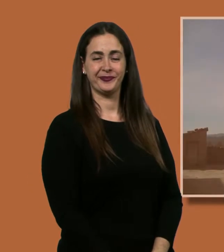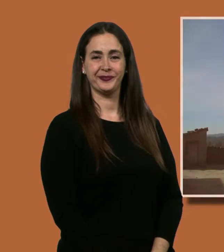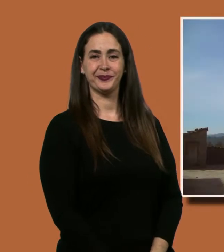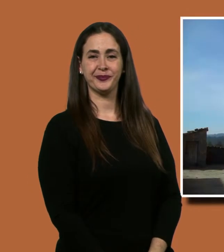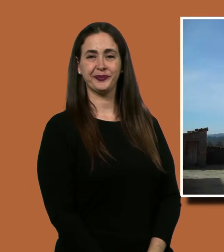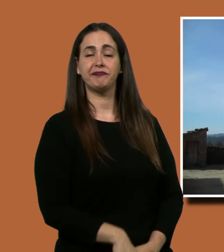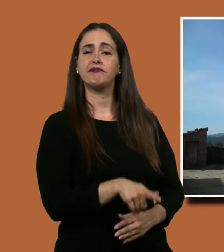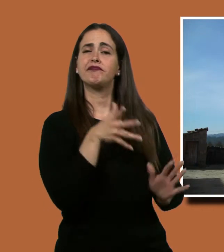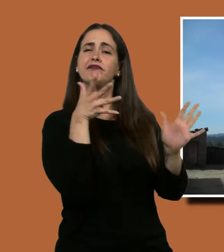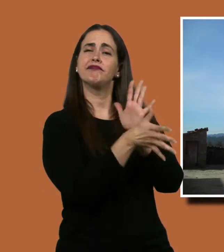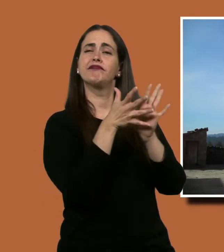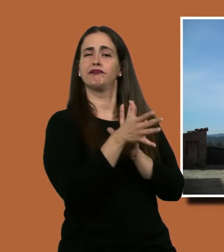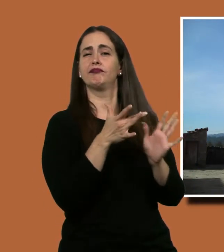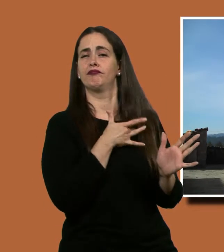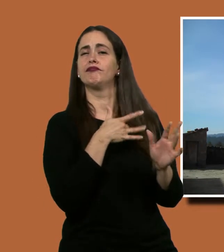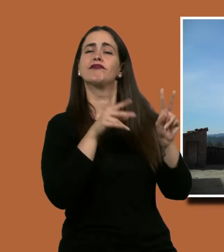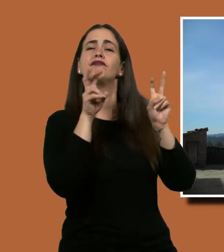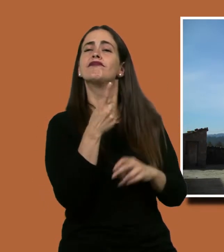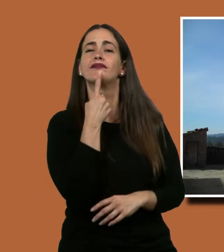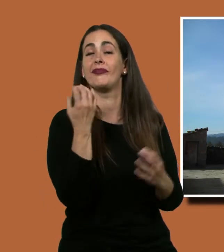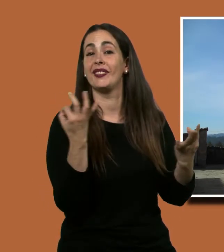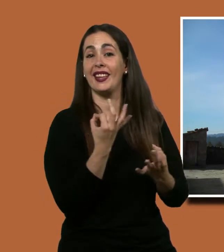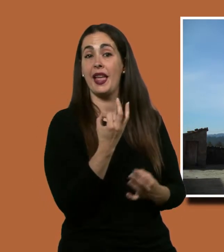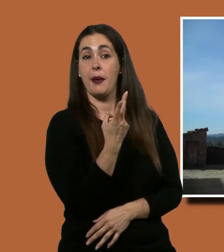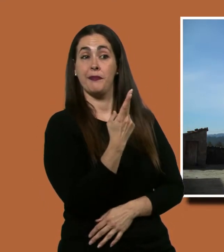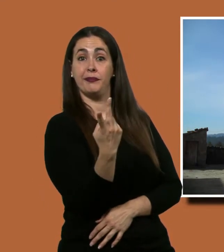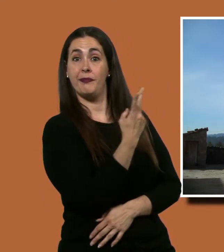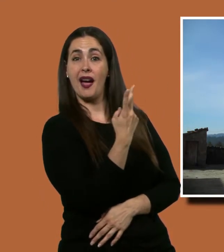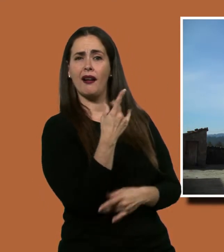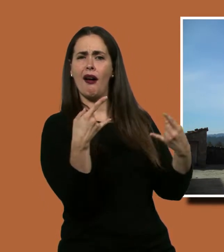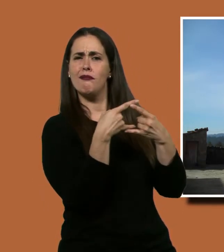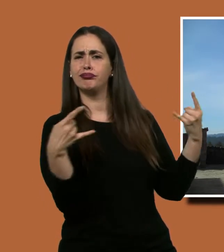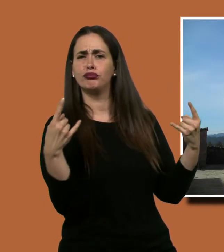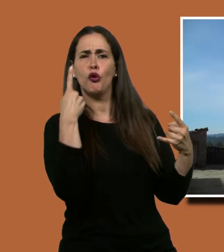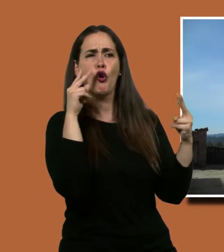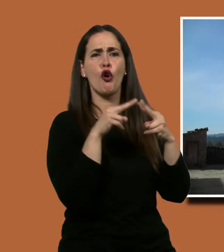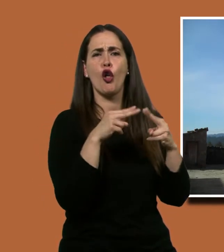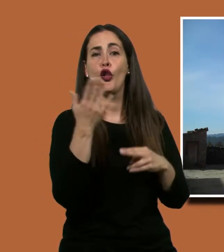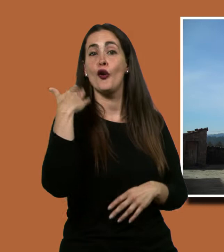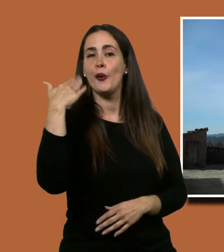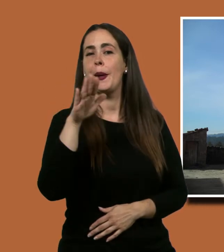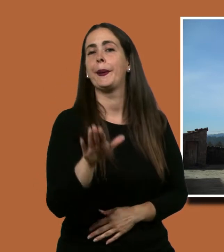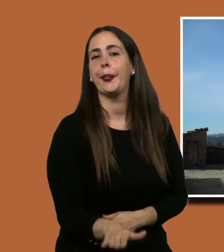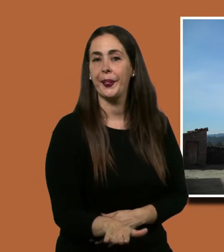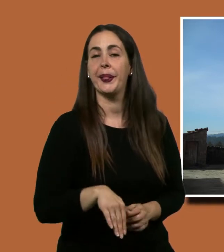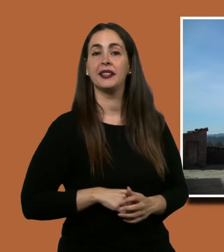Segons el relat, en Perot i la Mercè es coneixen de nens.